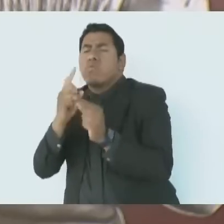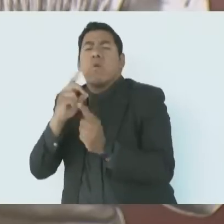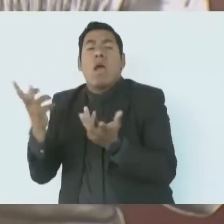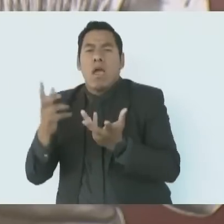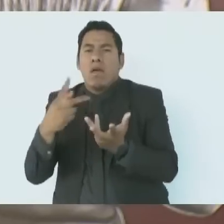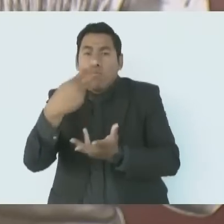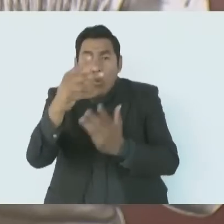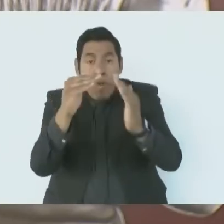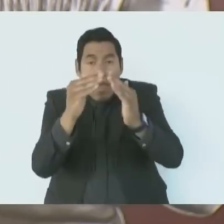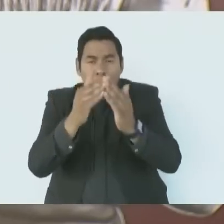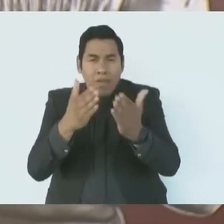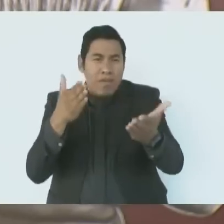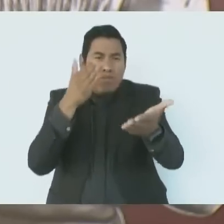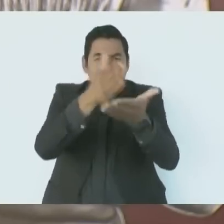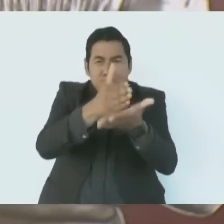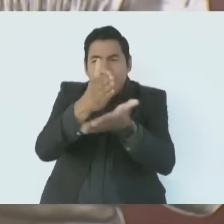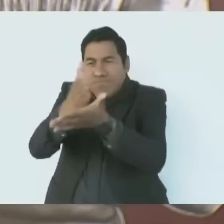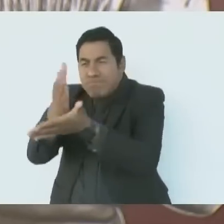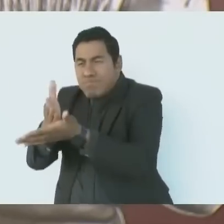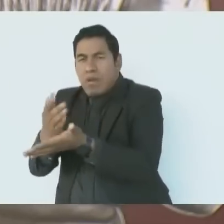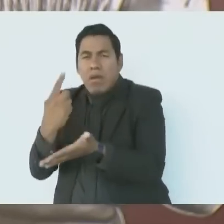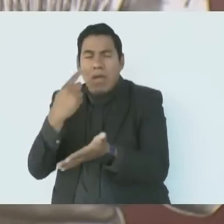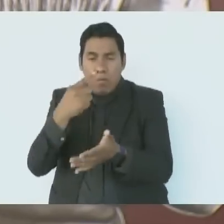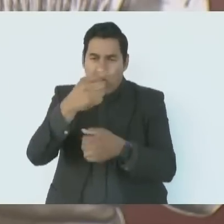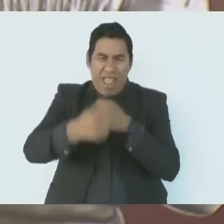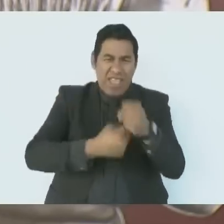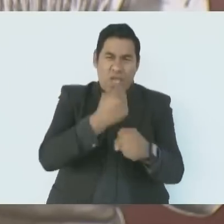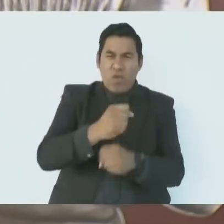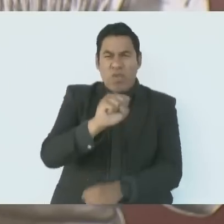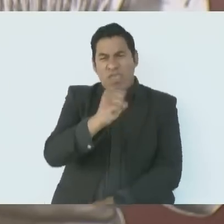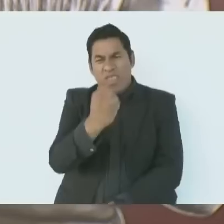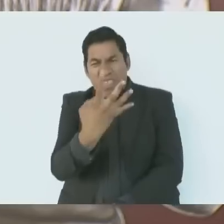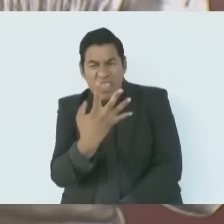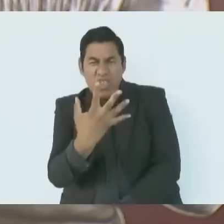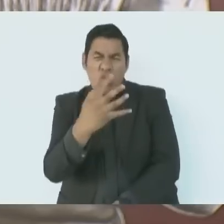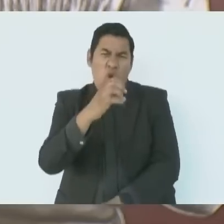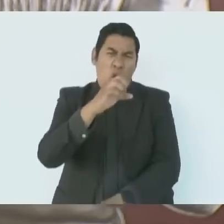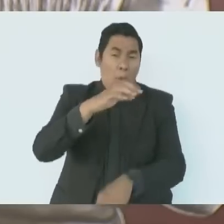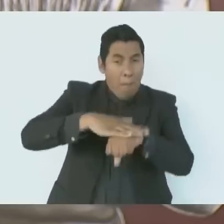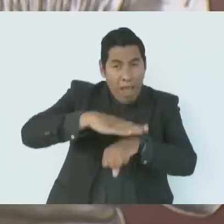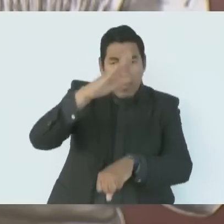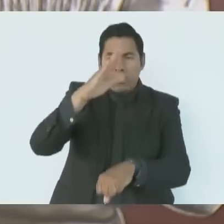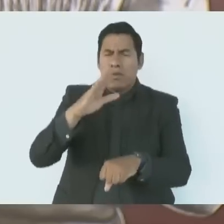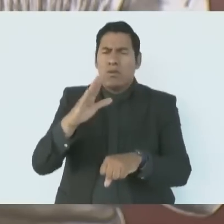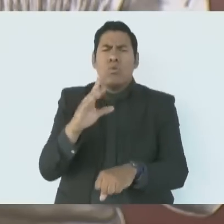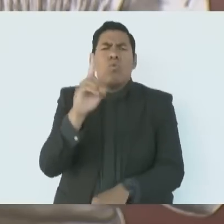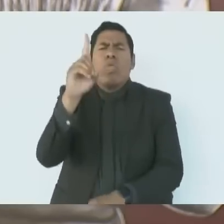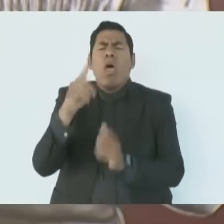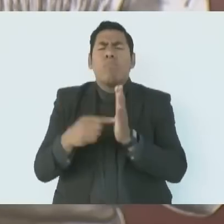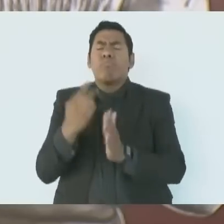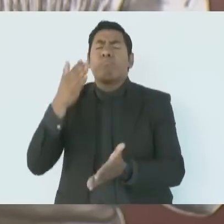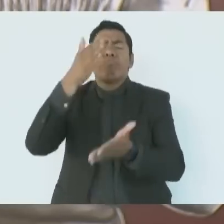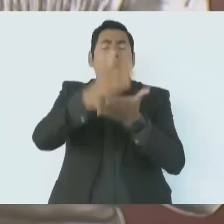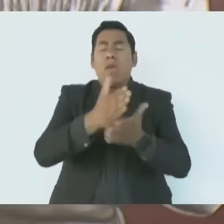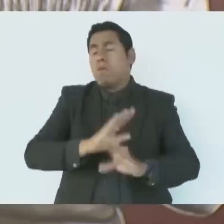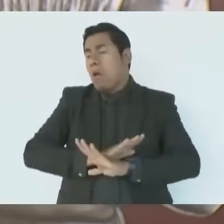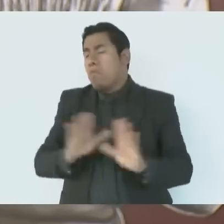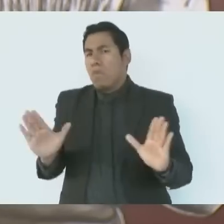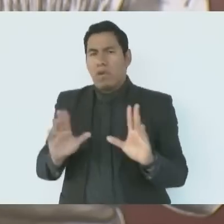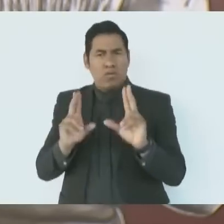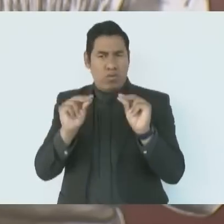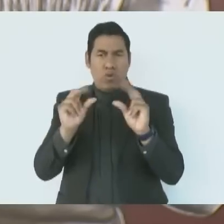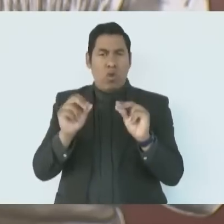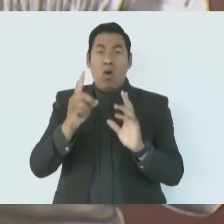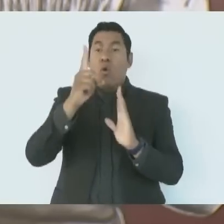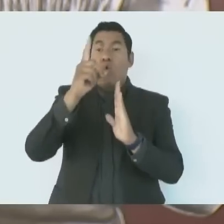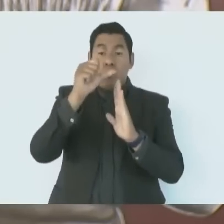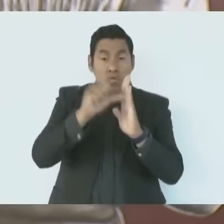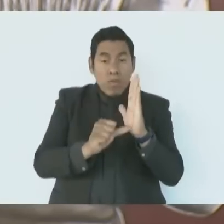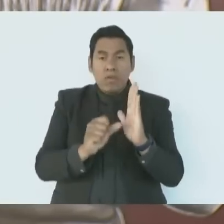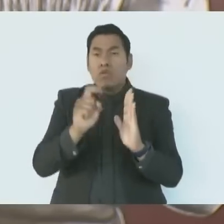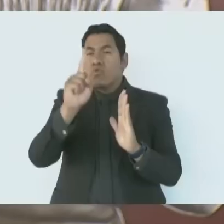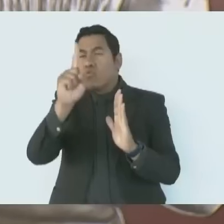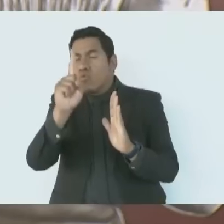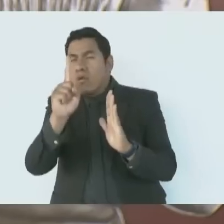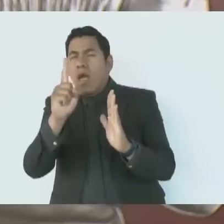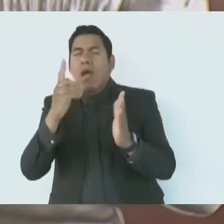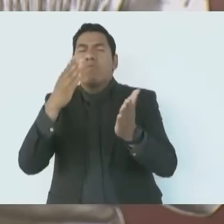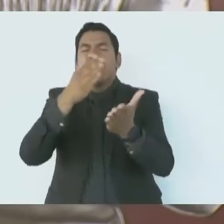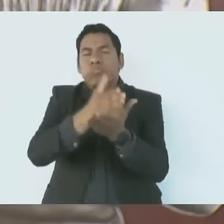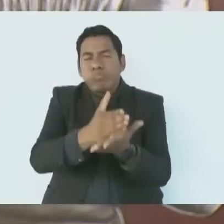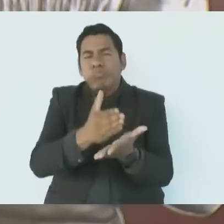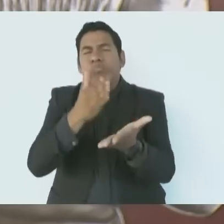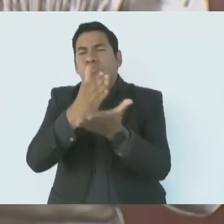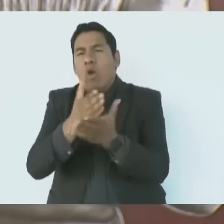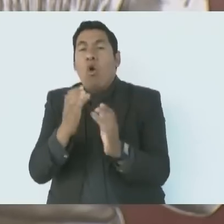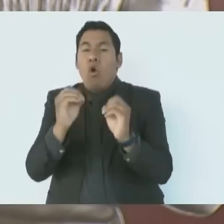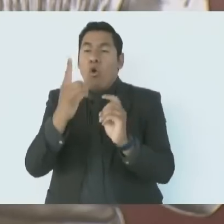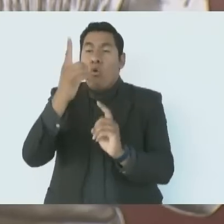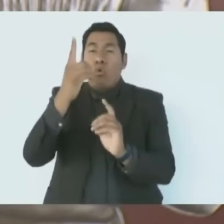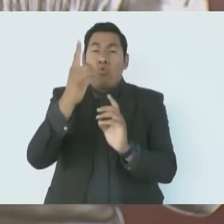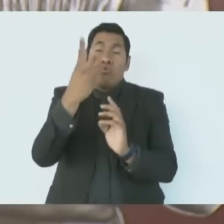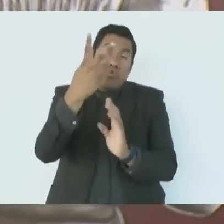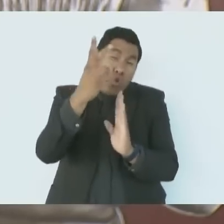de 65 y más no crean que una sola vez van a ir una vez al mes o una vez cada dos meses y también a